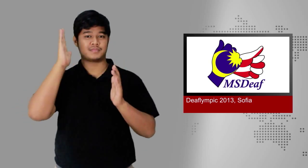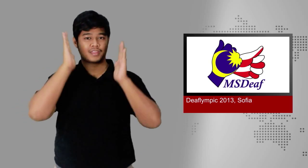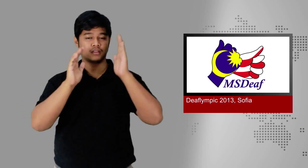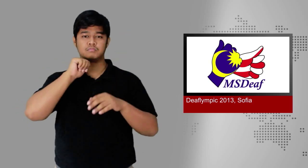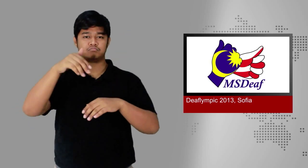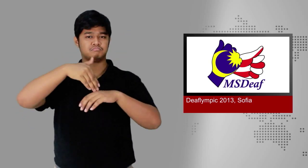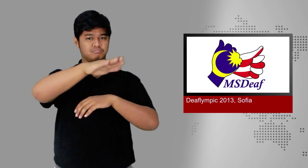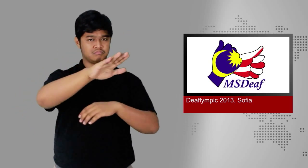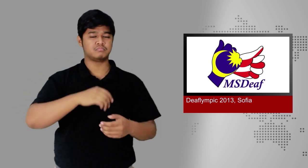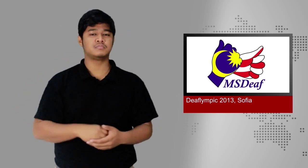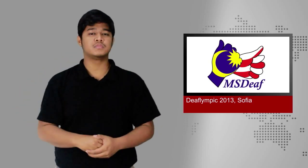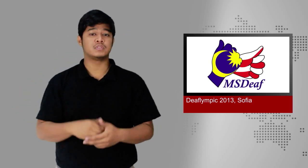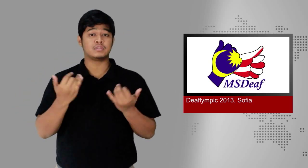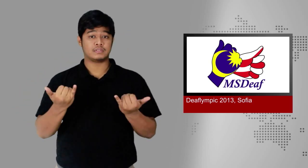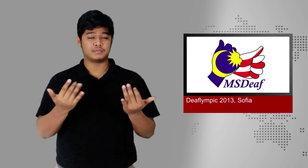Kontinjen Malaysia tidak dihantar.